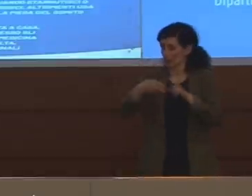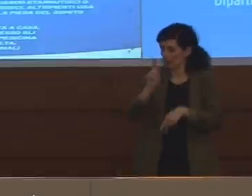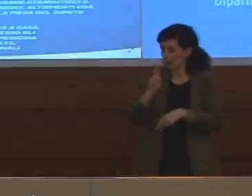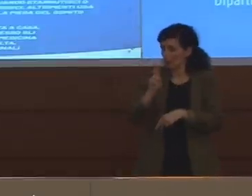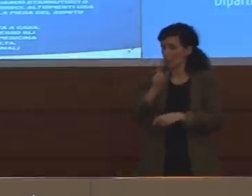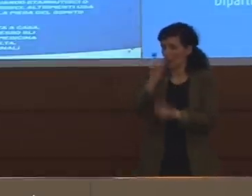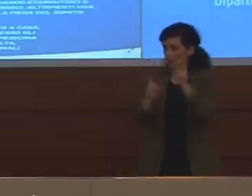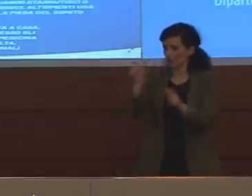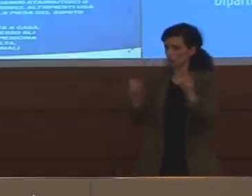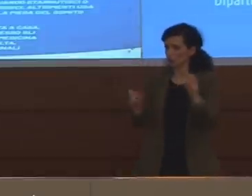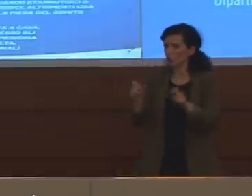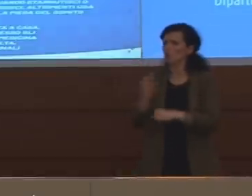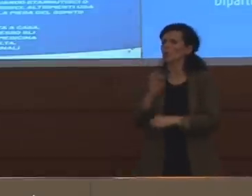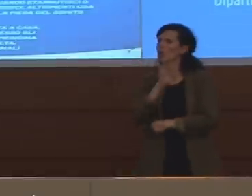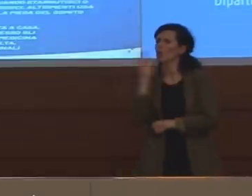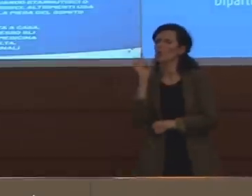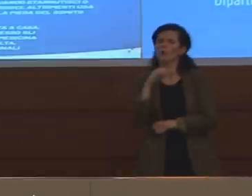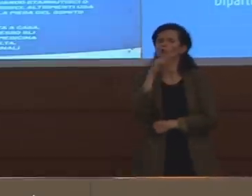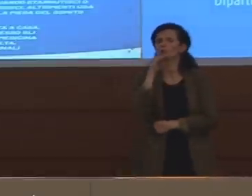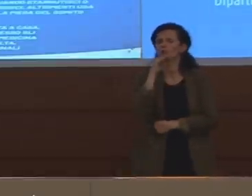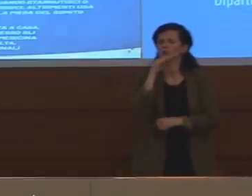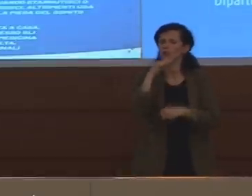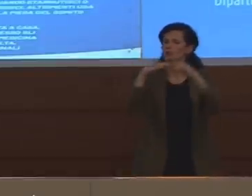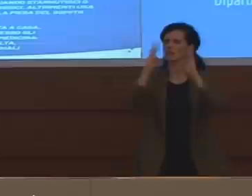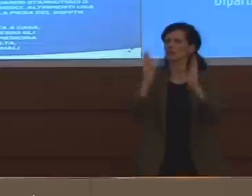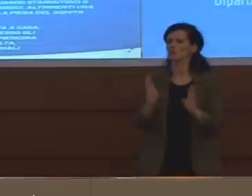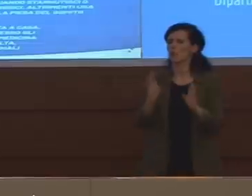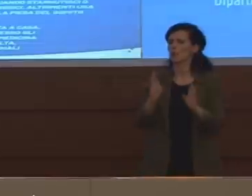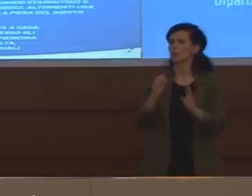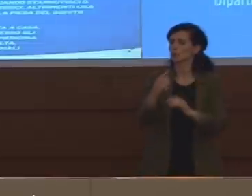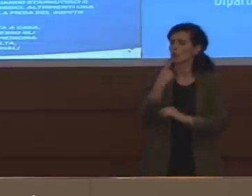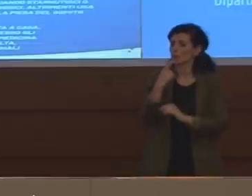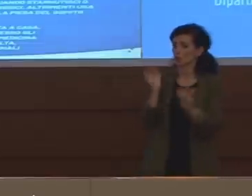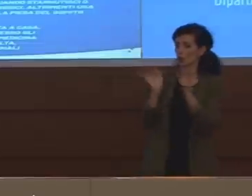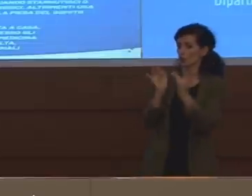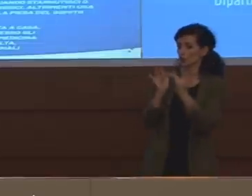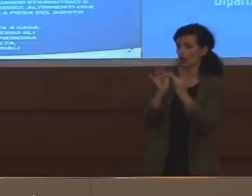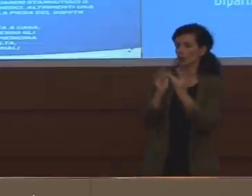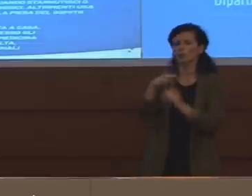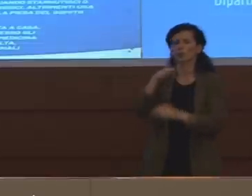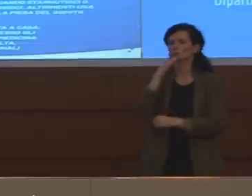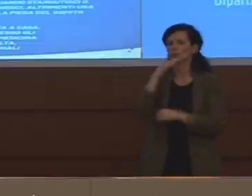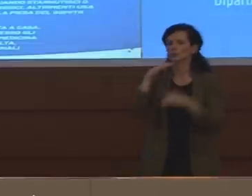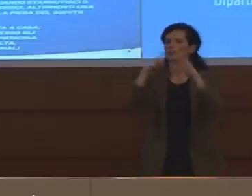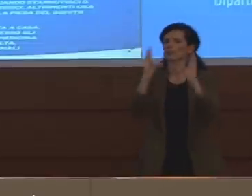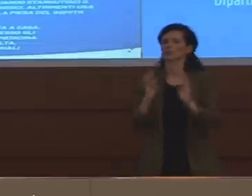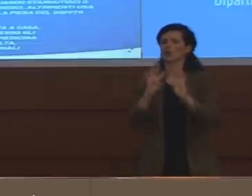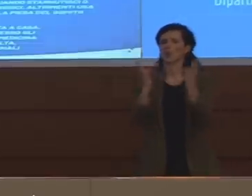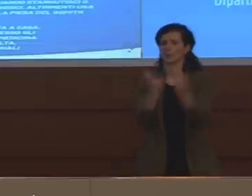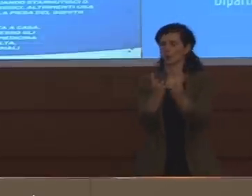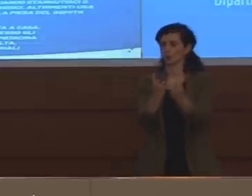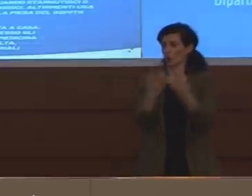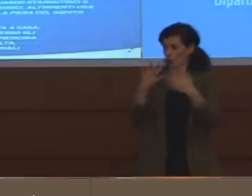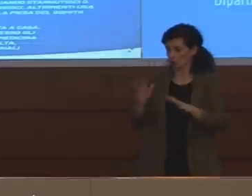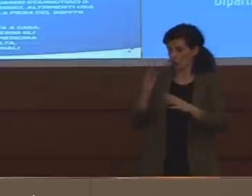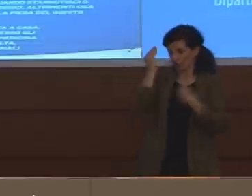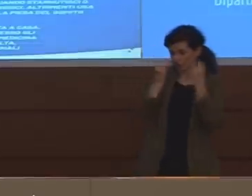bastera l'isolamento di tutte le persone che entrano in contatto? Avete già pensato, state lavorando su questo?